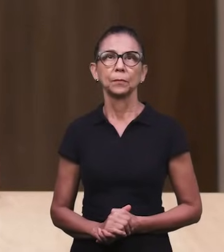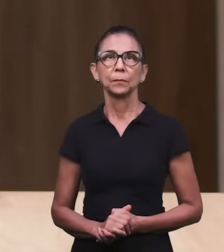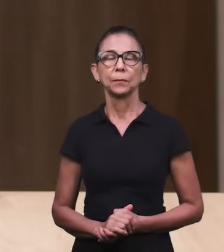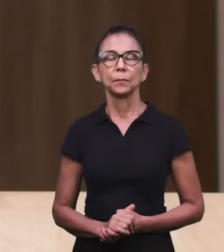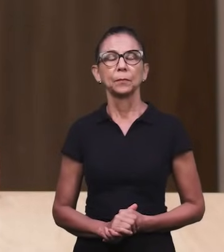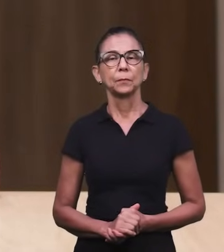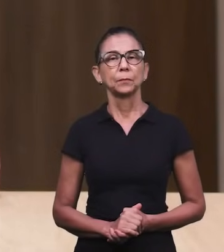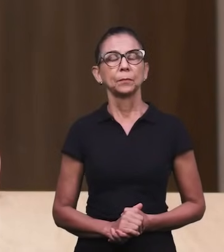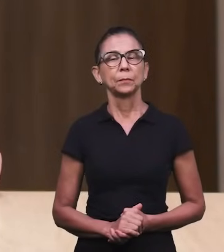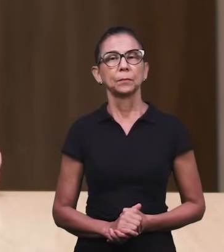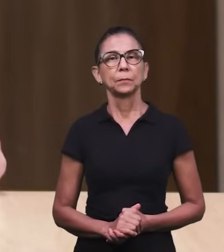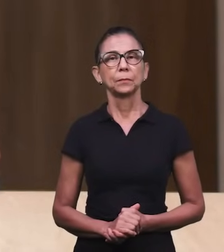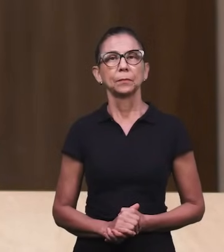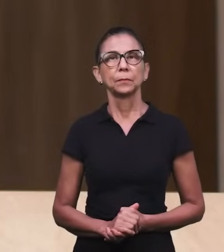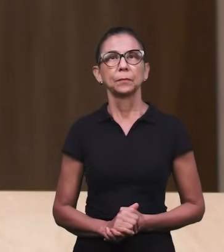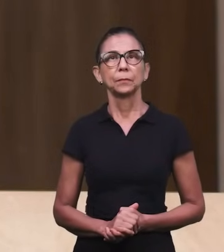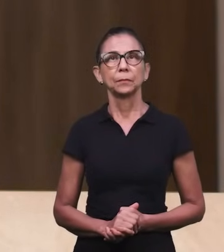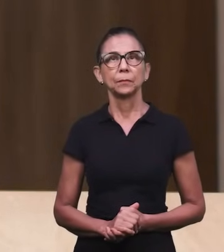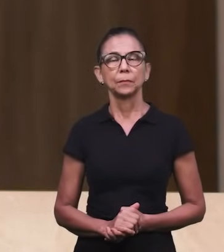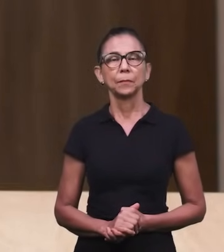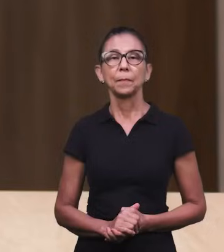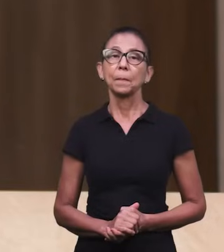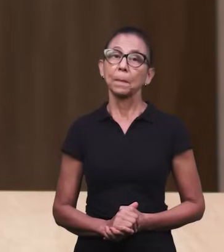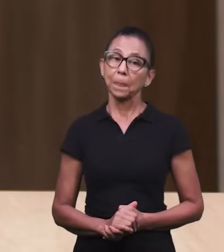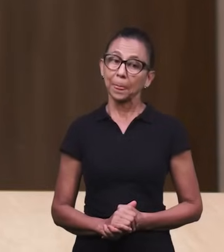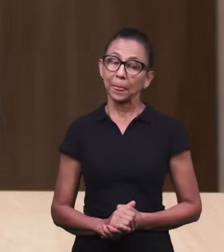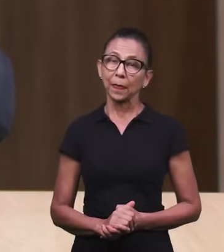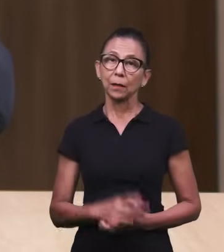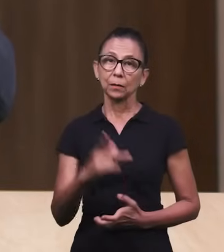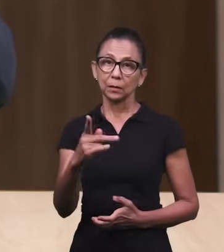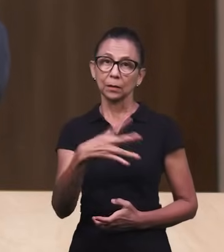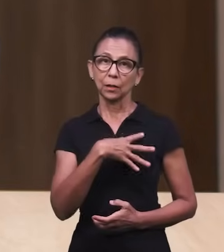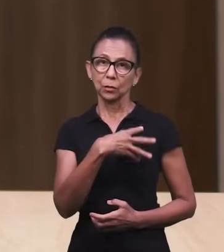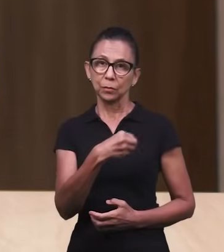suas aljavas ou seja Então você sabe que você vai criar filho não é para você não um dia seus filhos